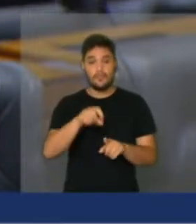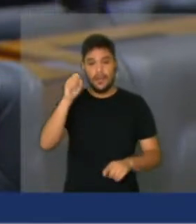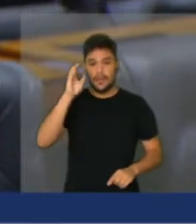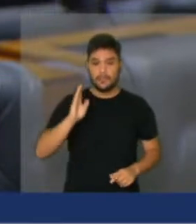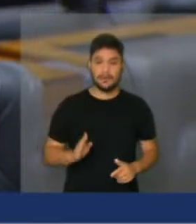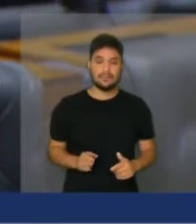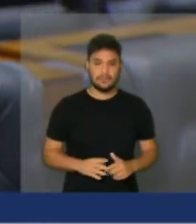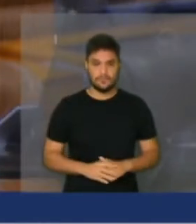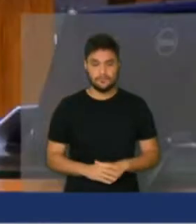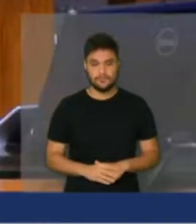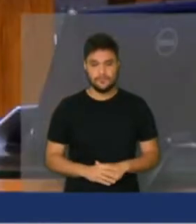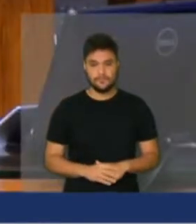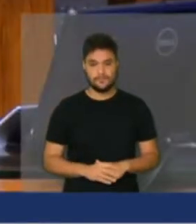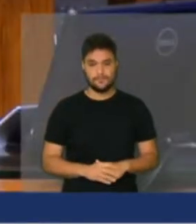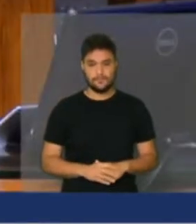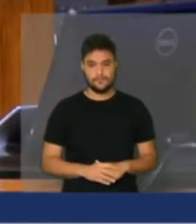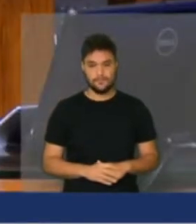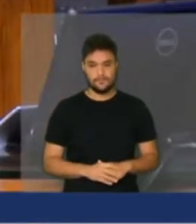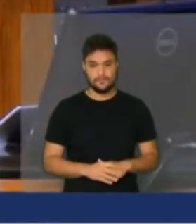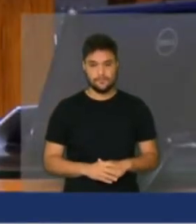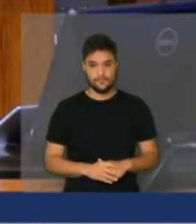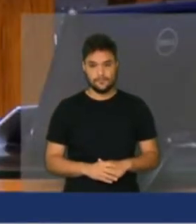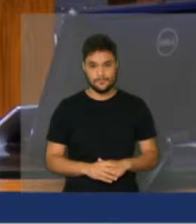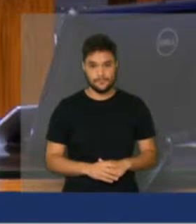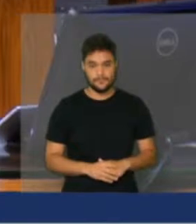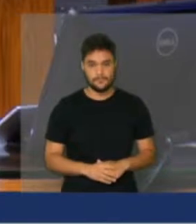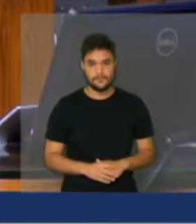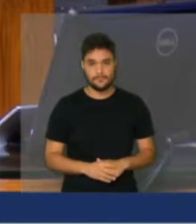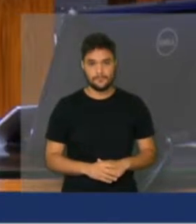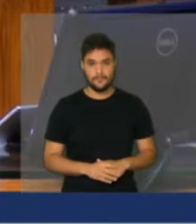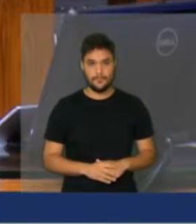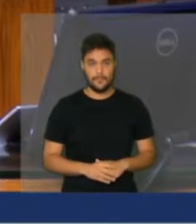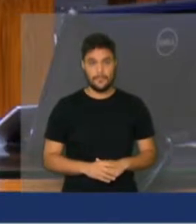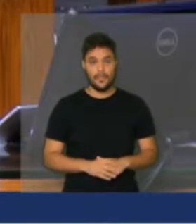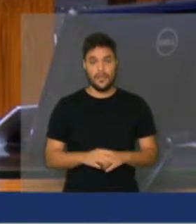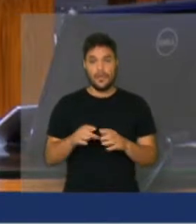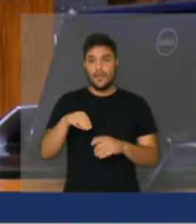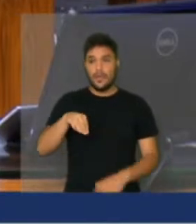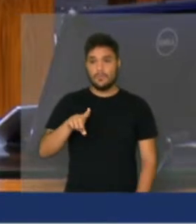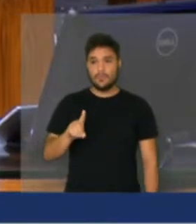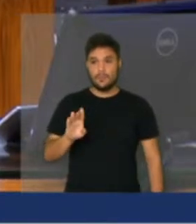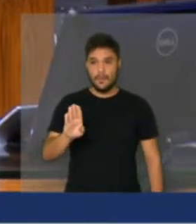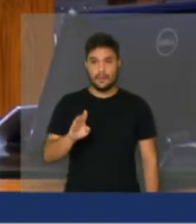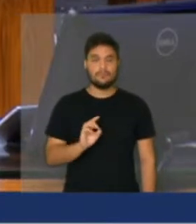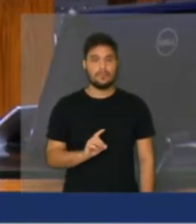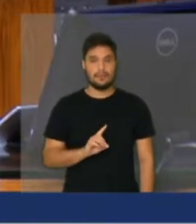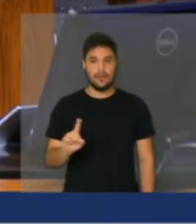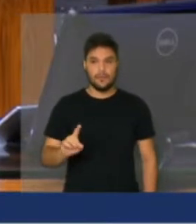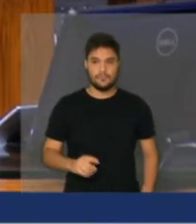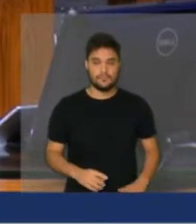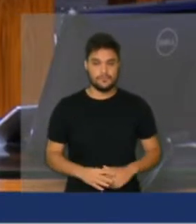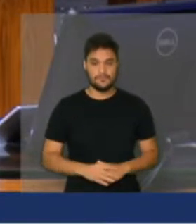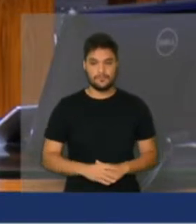SOBRETUDO PARA O BRASIL. -- [PRESIDENTE]: MDB. [DEPUTADO]: MDB NÃO, SR. PRESIDENTE. [PRESIDENTE]: MDB NÃ O. PSDB.